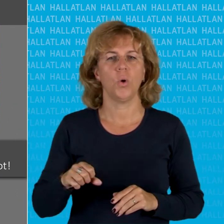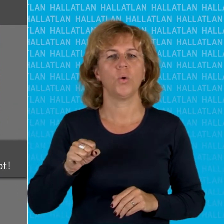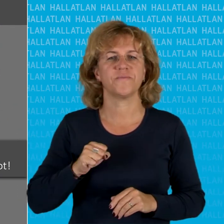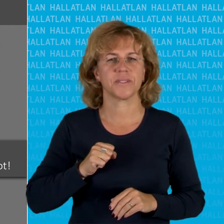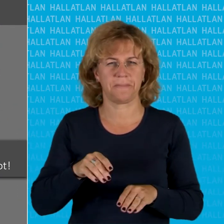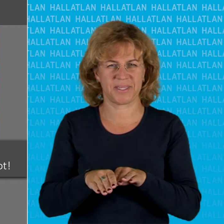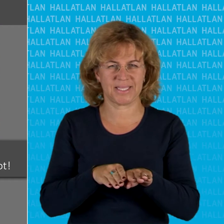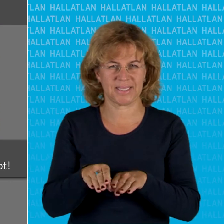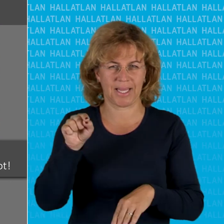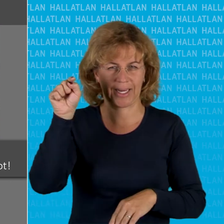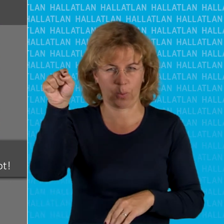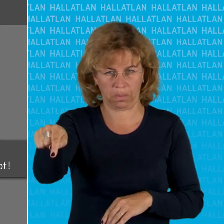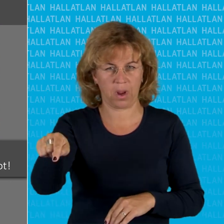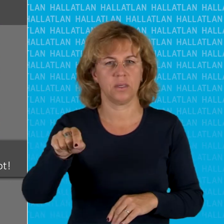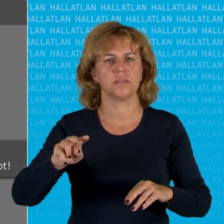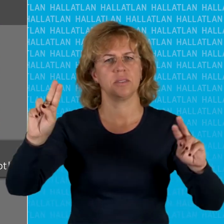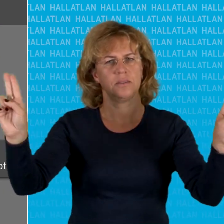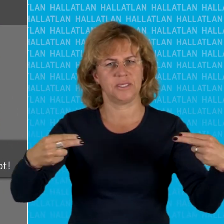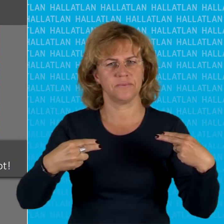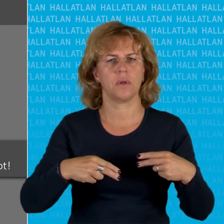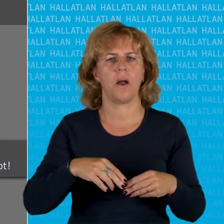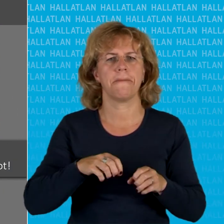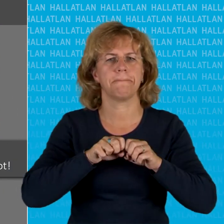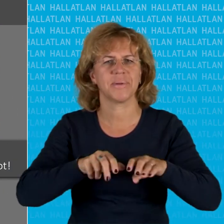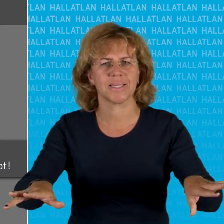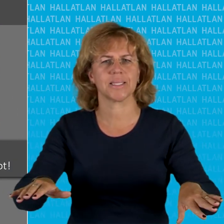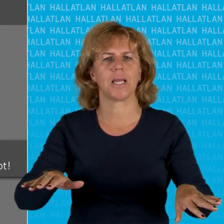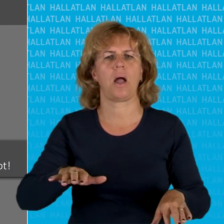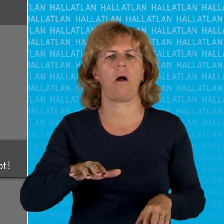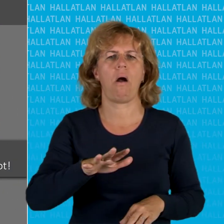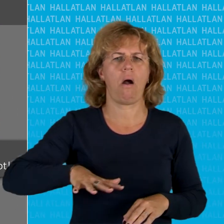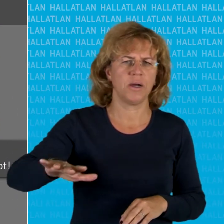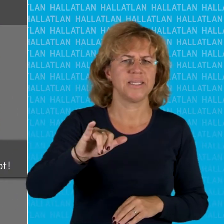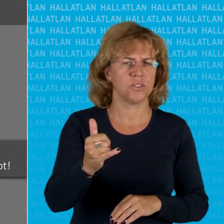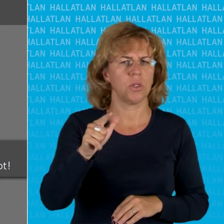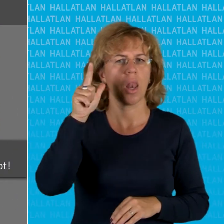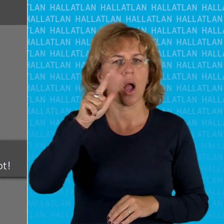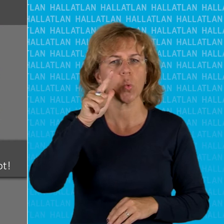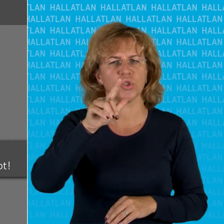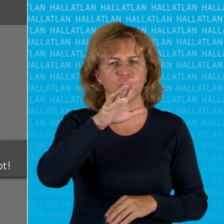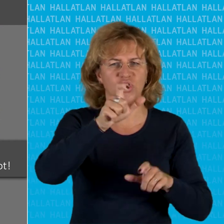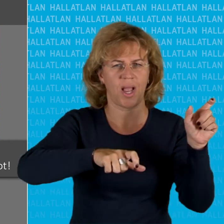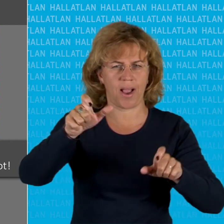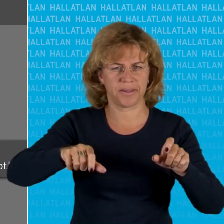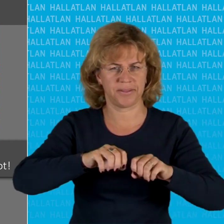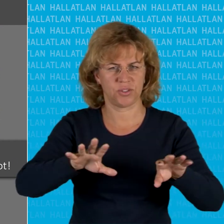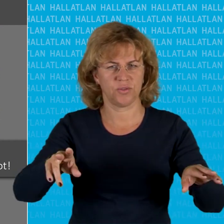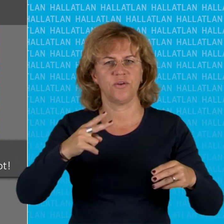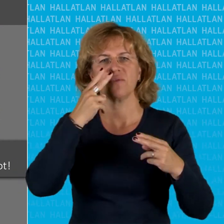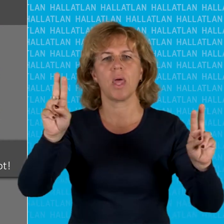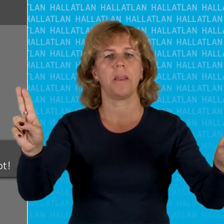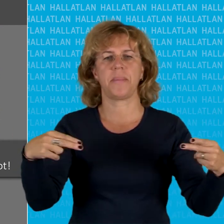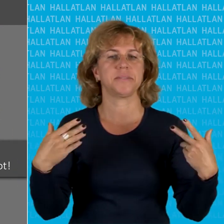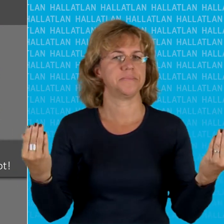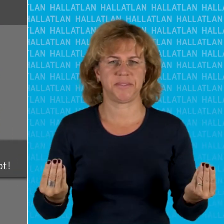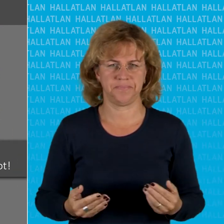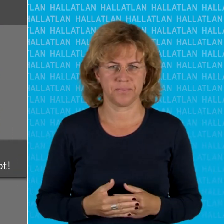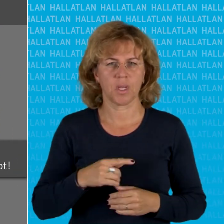A Honvédelmi Minisztérium felhívja a média és a lakosság figyelmét arra,